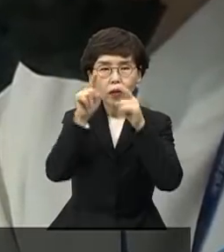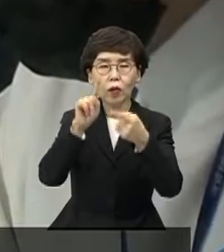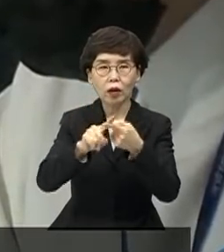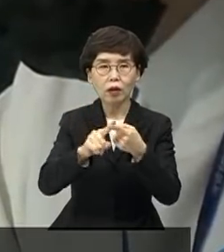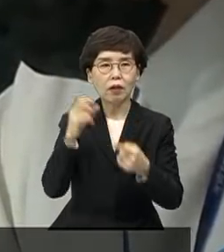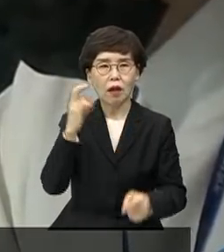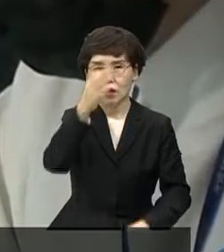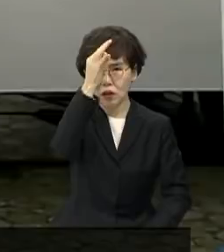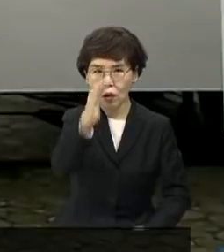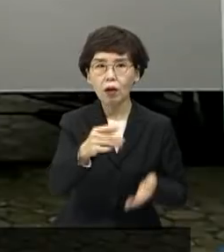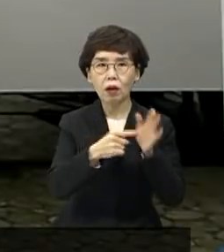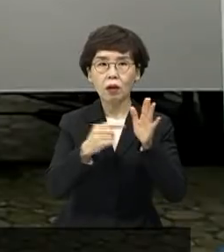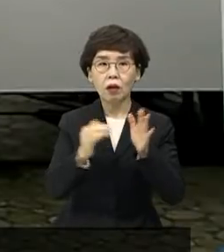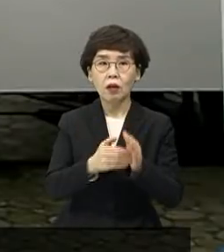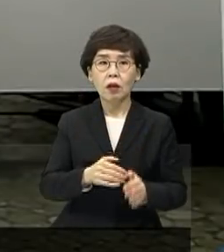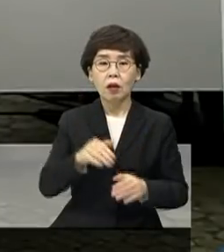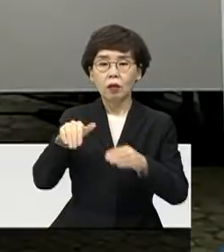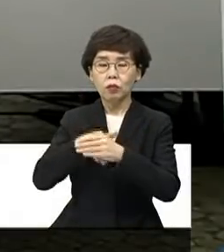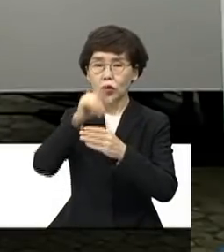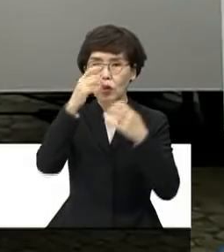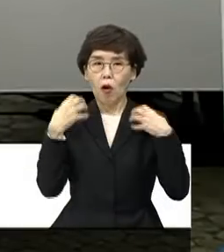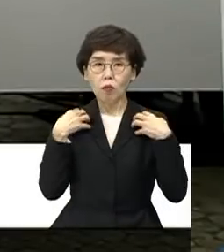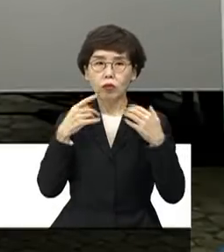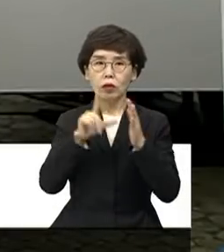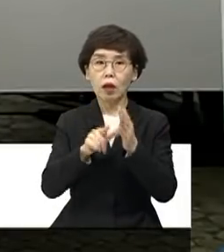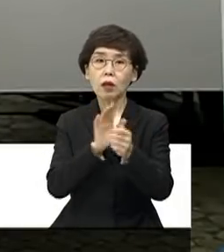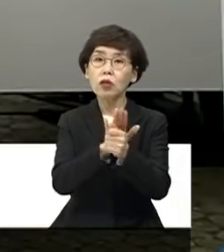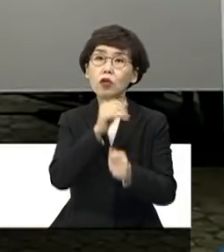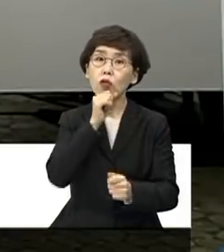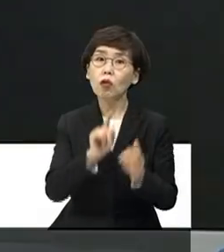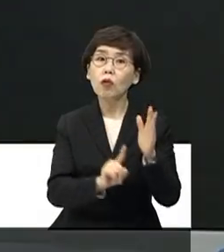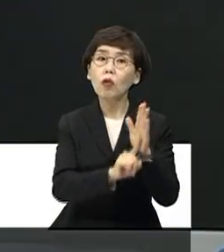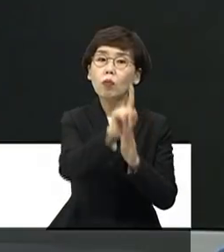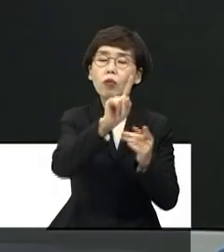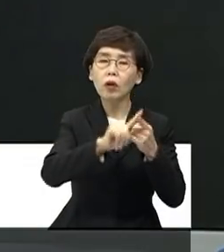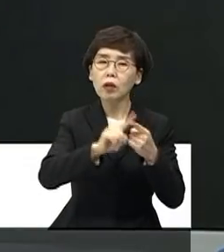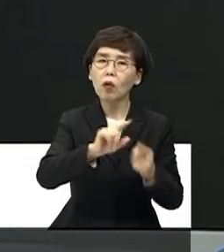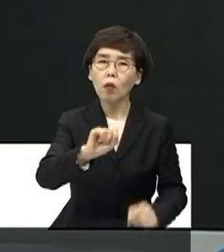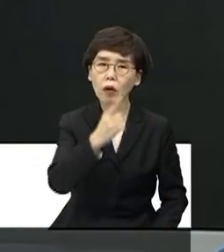문재인 정부의 높은 지지율을 두고는 원인은 부정부패가 없어서라고 밝히기도